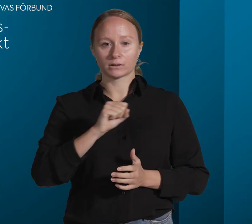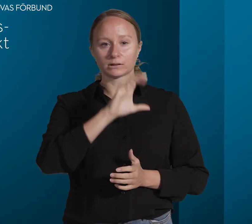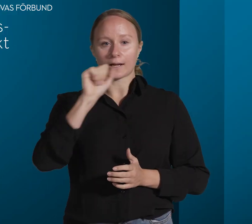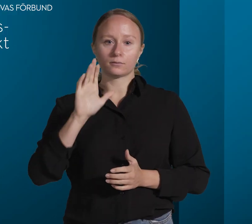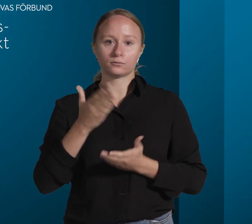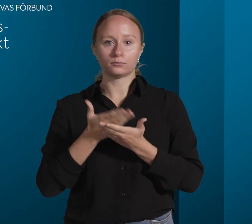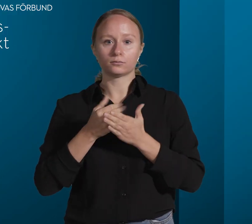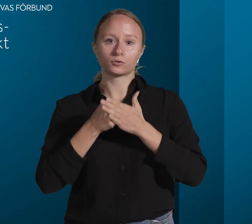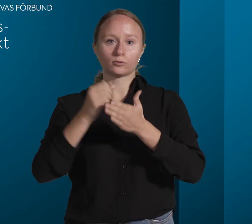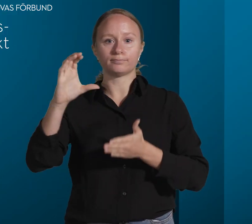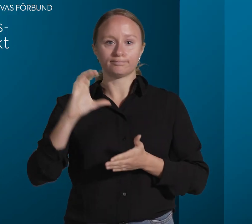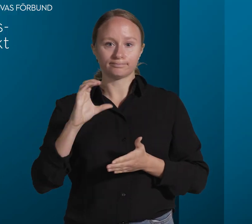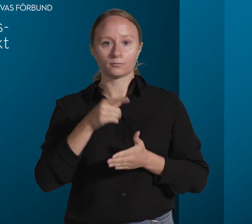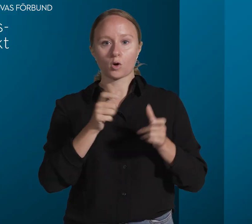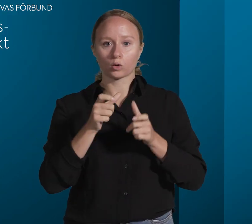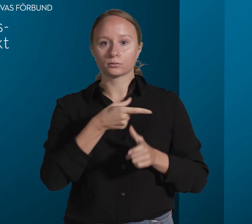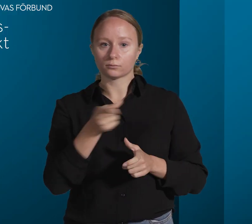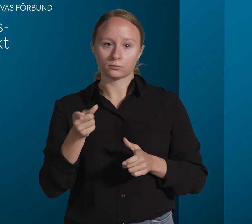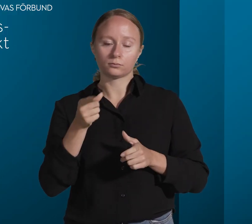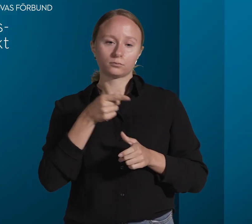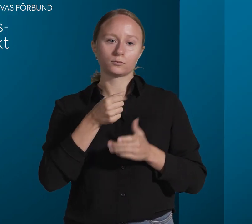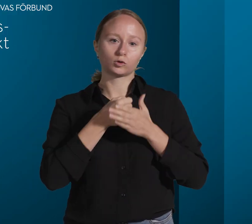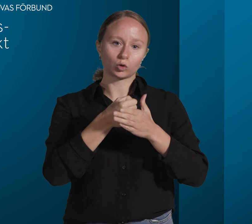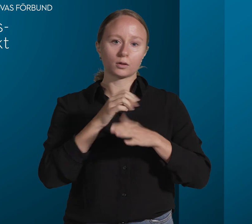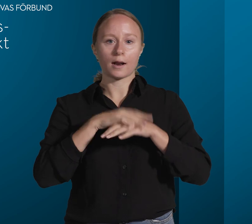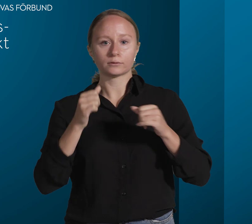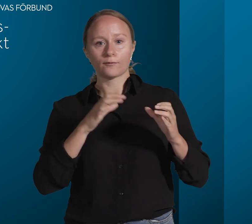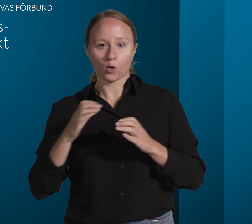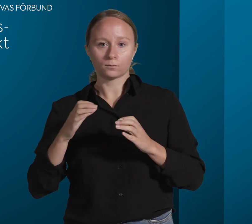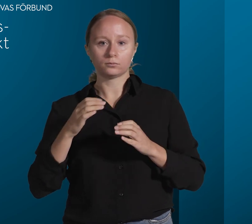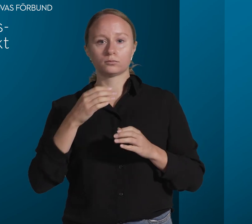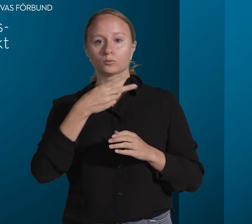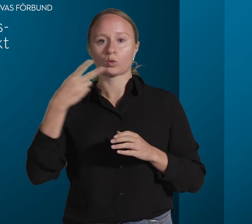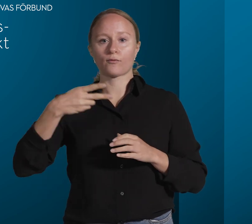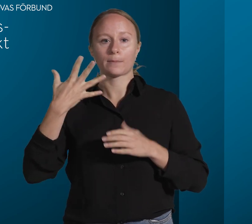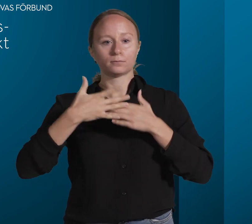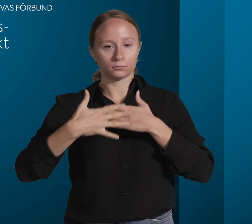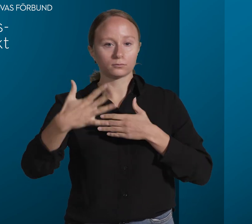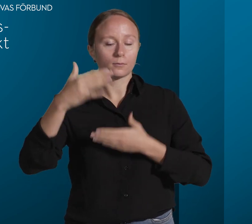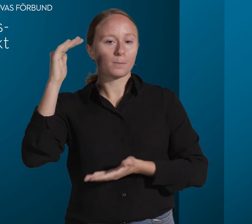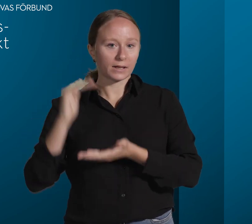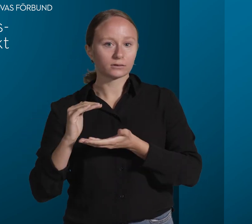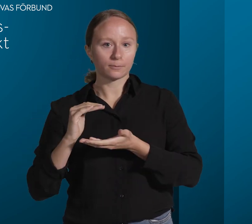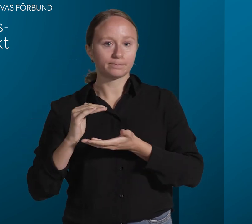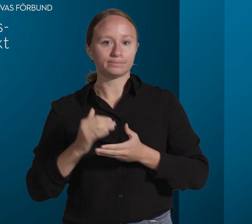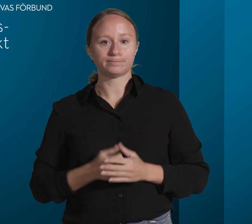s understöd till organisationer inom social- och hälsovården - minskar från och med 2025.